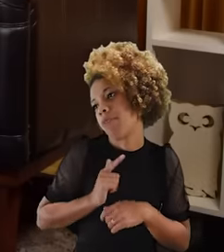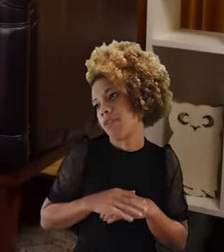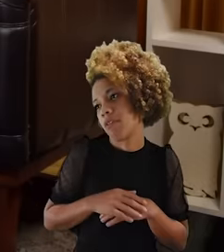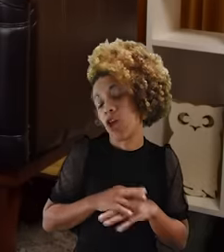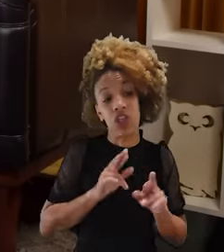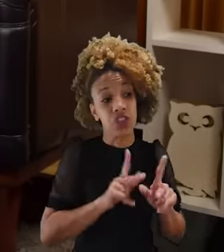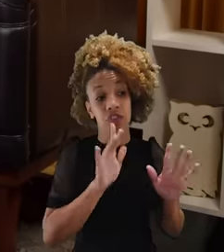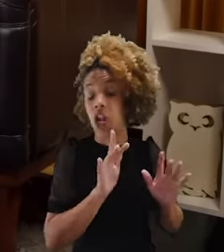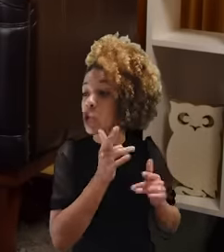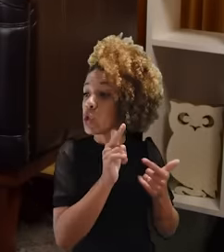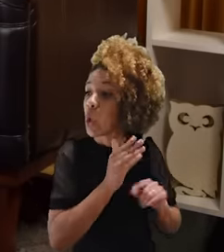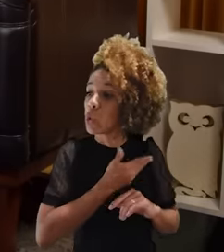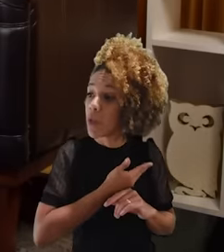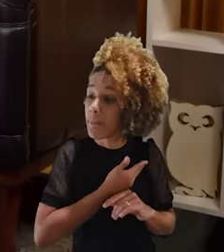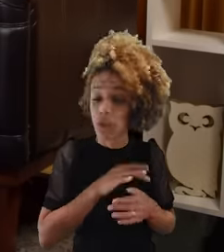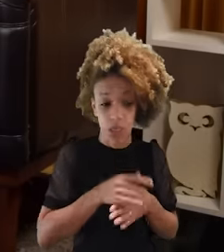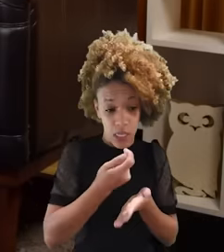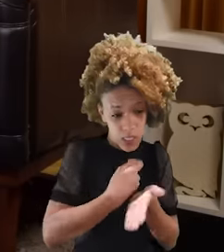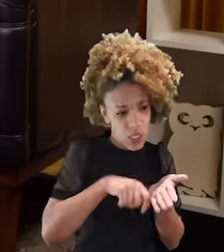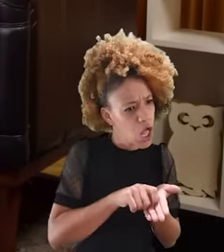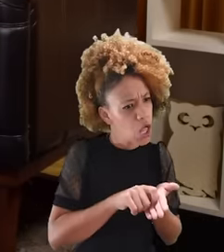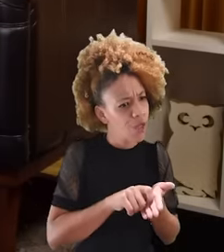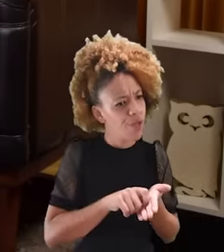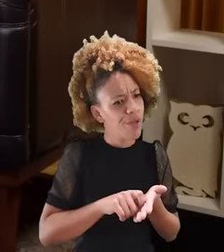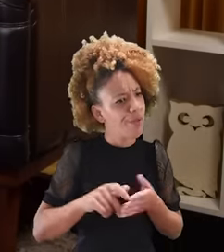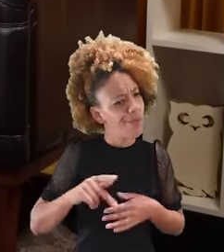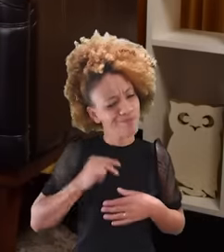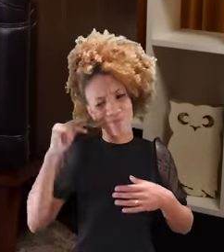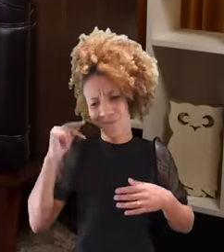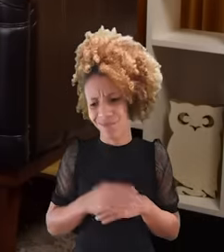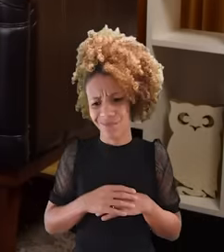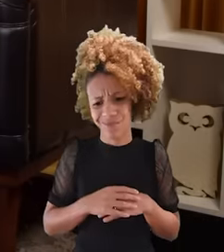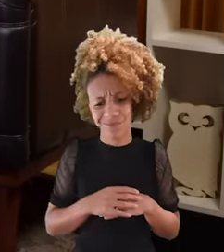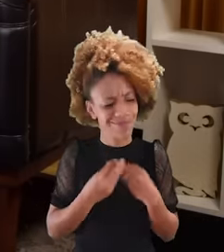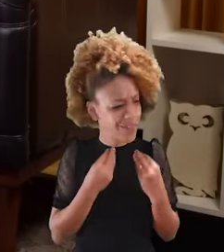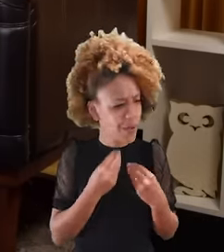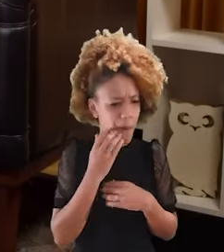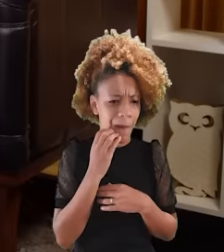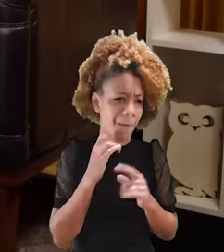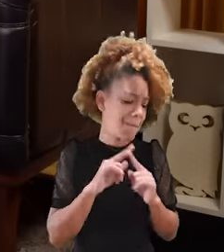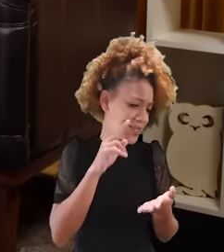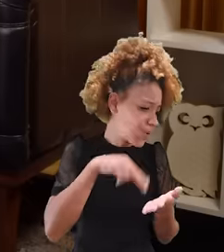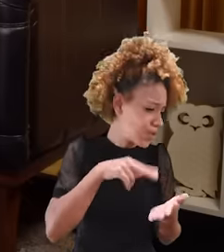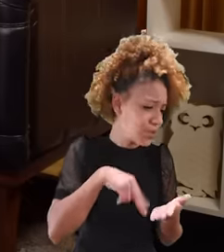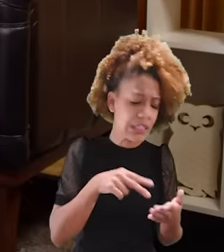de muitos colegas meus que assinam assim e falam pá falou falou que tudo b ah mas eu não vi Tá mas